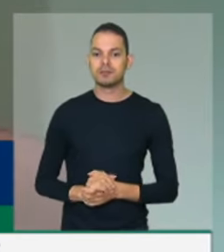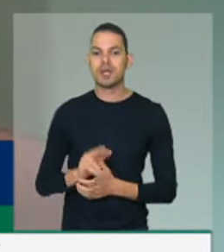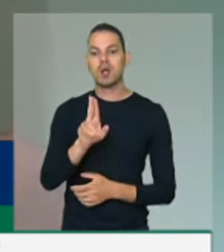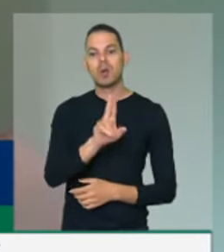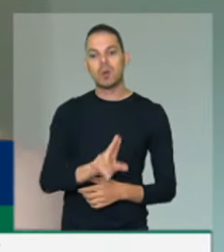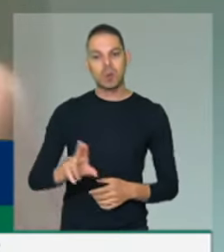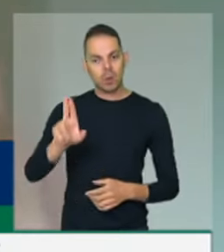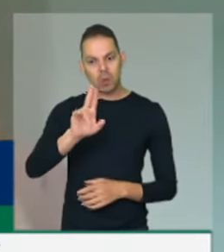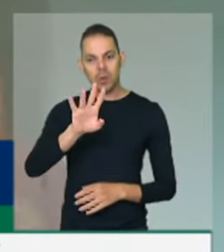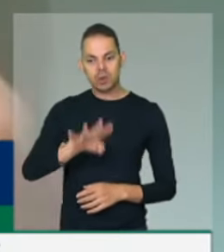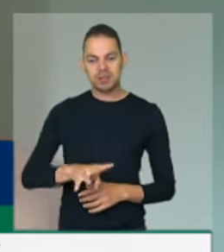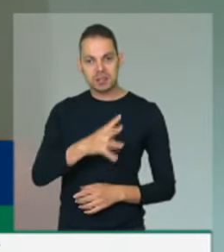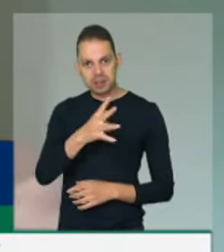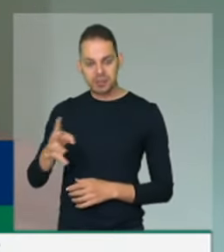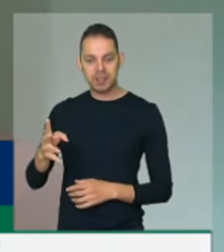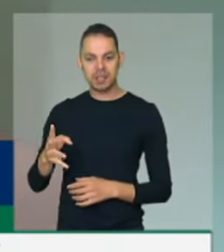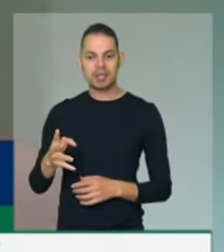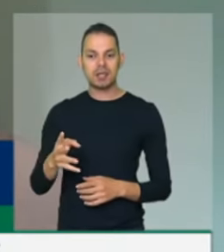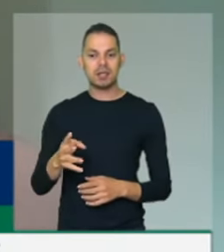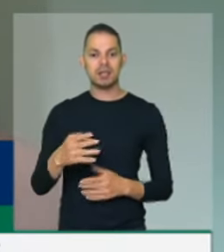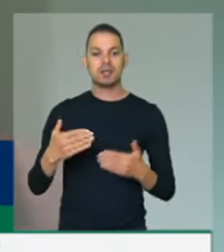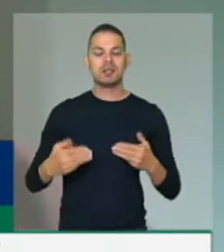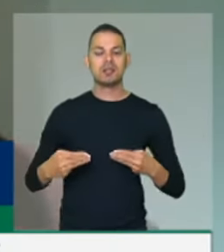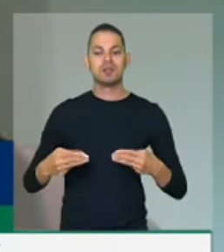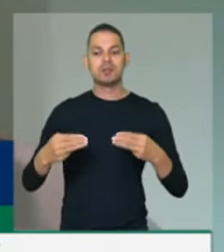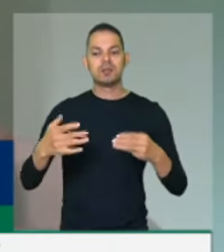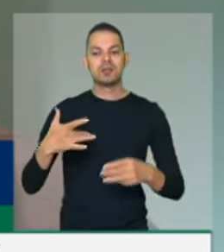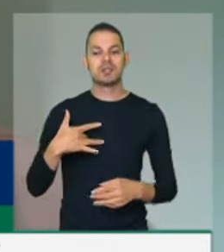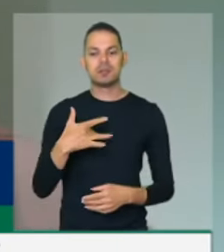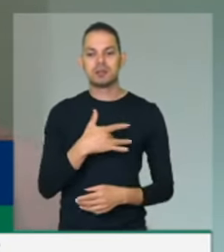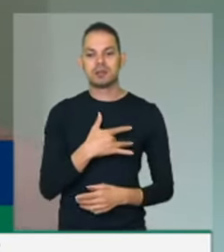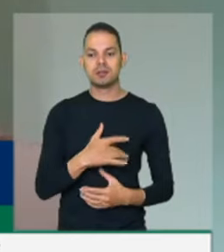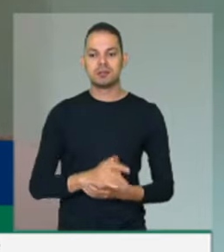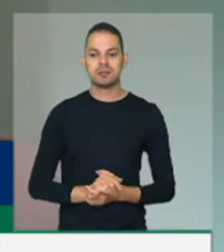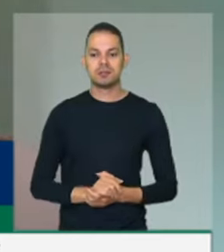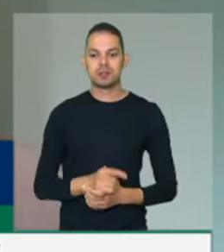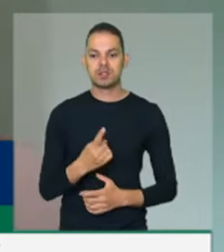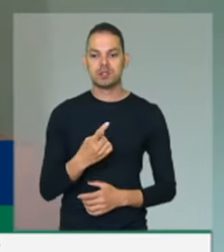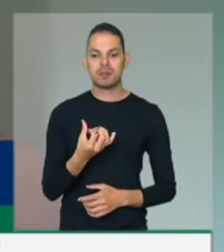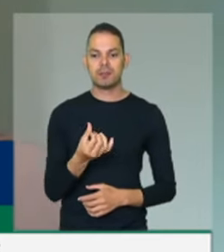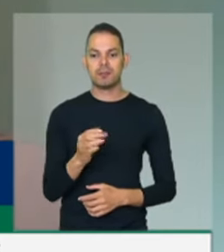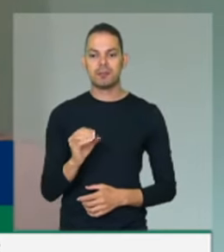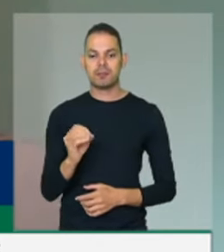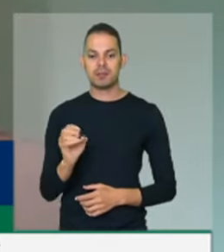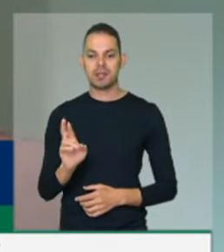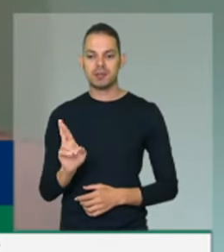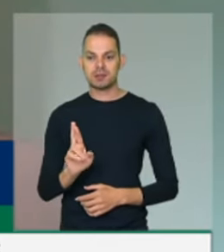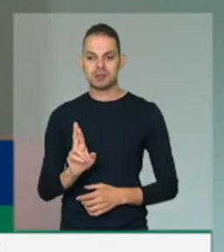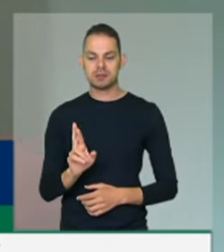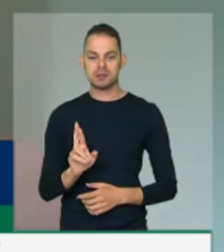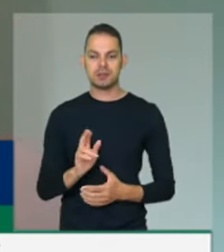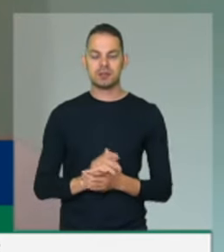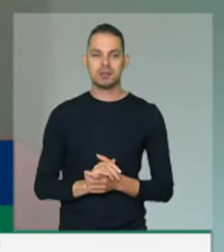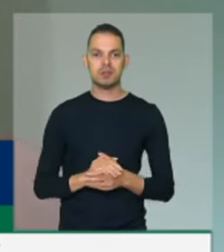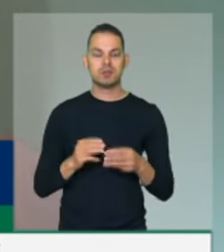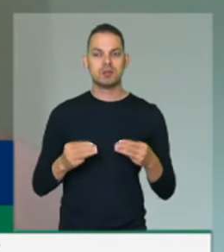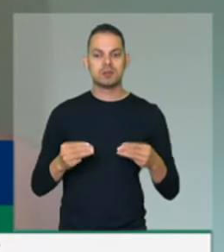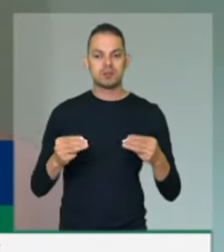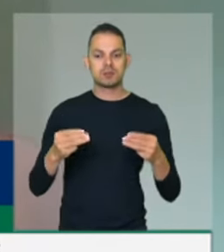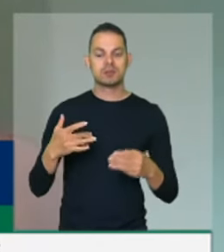MINISTÉRIO DA SAÚDE 1600 REAIS, QUE É O INCENTIVO DO MINISTÉRIO DA SAÚDE, 1600 REAIS É SUFICIENTE, EMBORA FORAM ABERTOS 13 MIL LEITOS NO